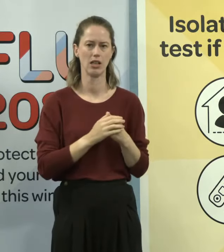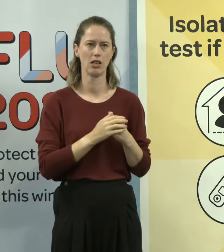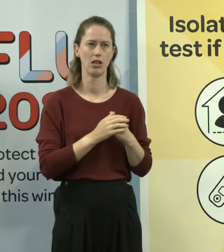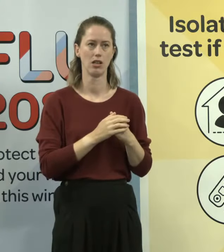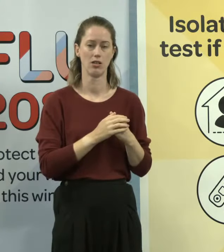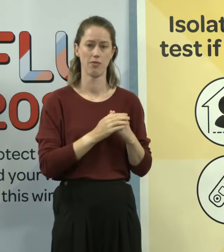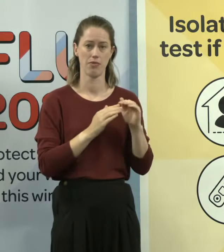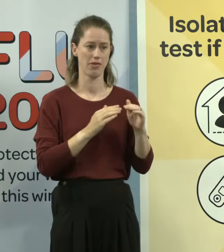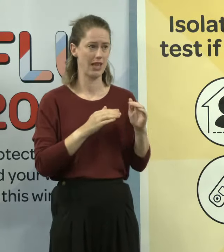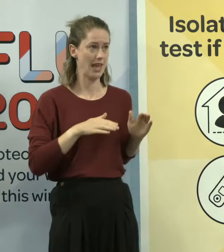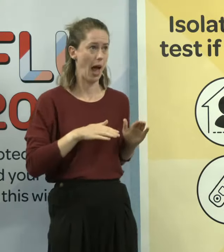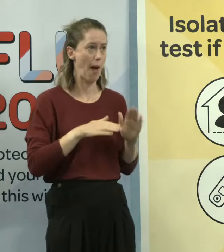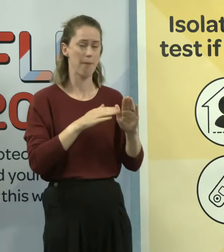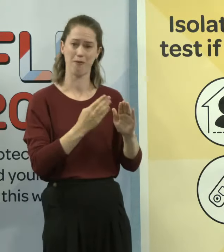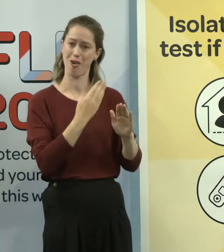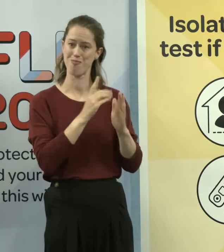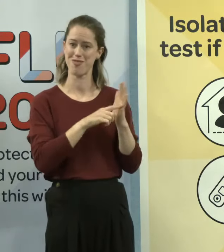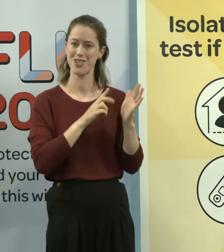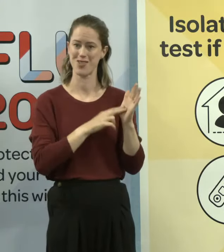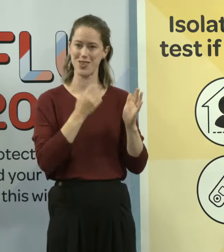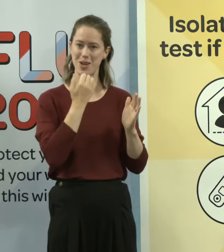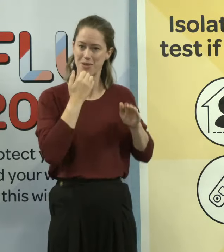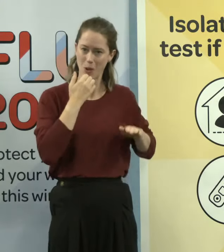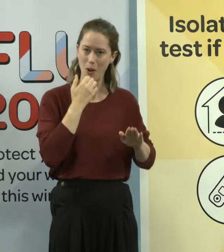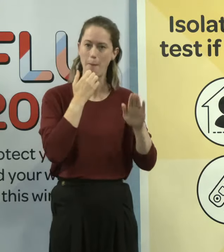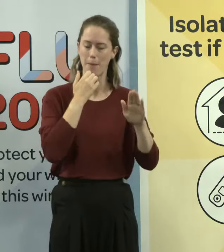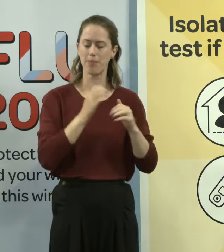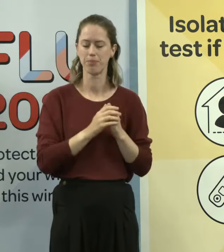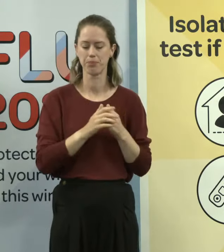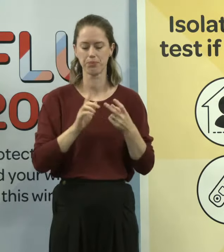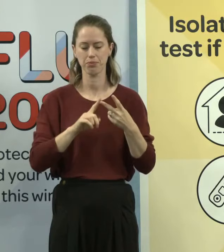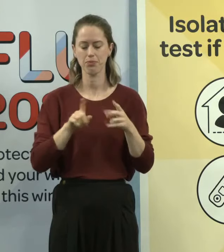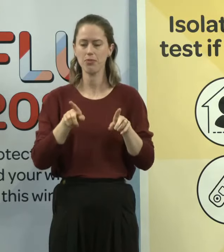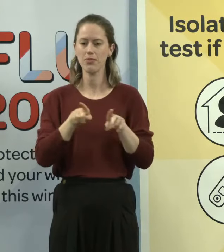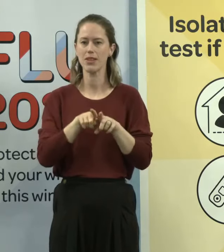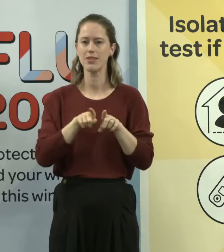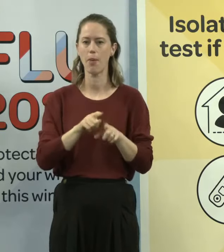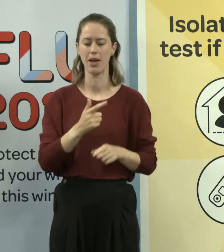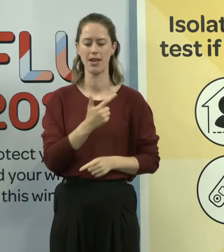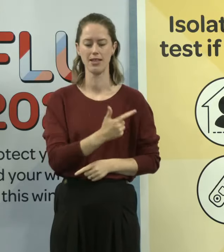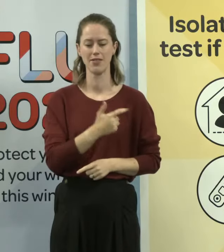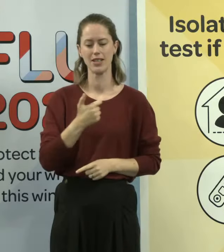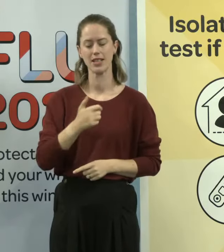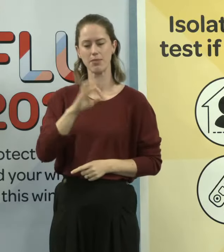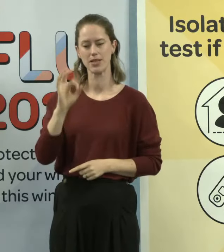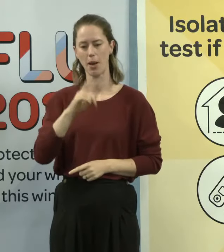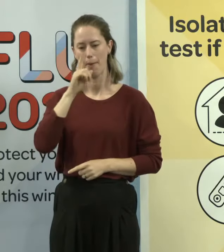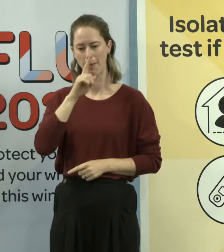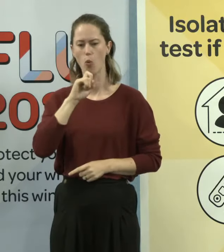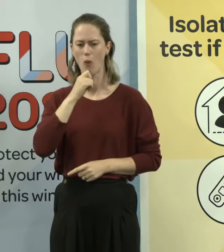I whakaatuhia e te rangahau e 76% o noho tatou ki te kainga ki